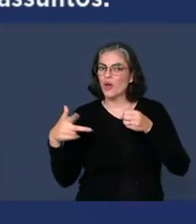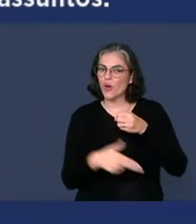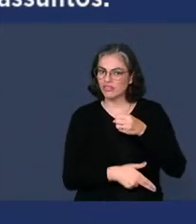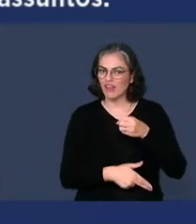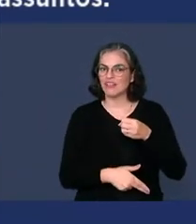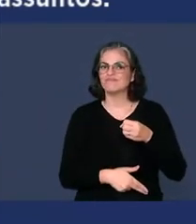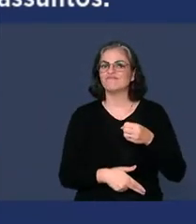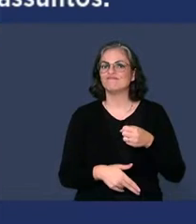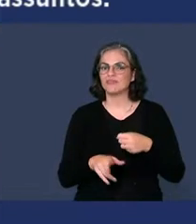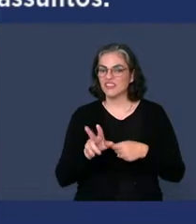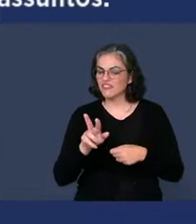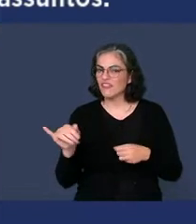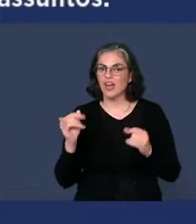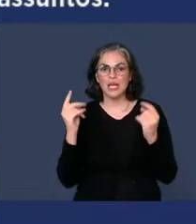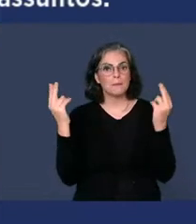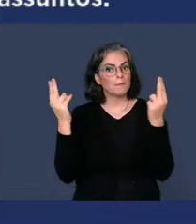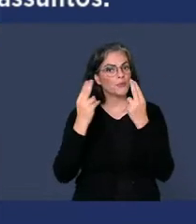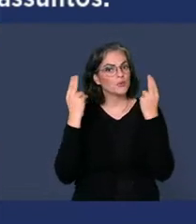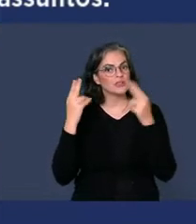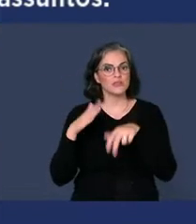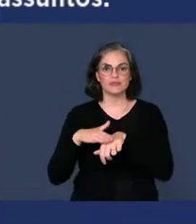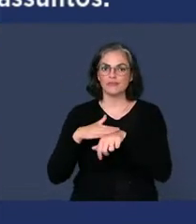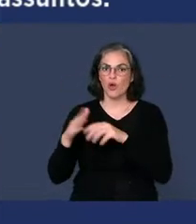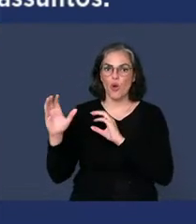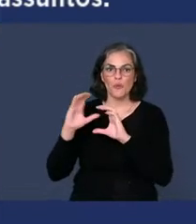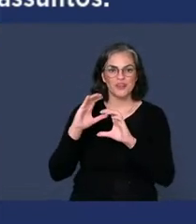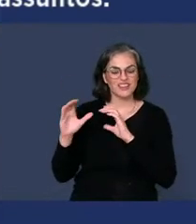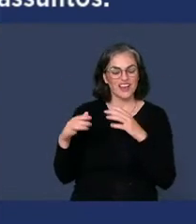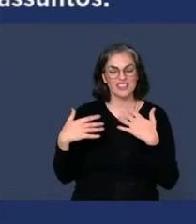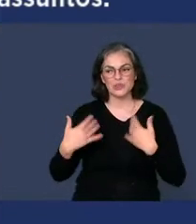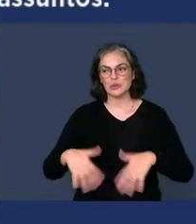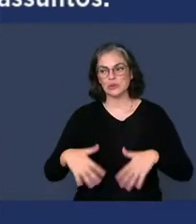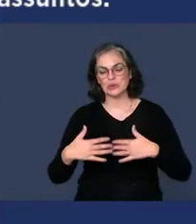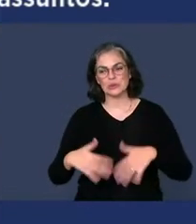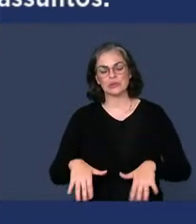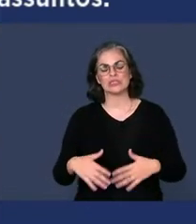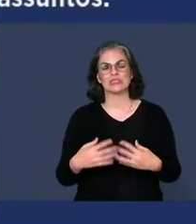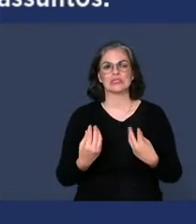CORTADA, SEM CAPACIDADE DE SE COMUNICAR COM SEUS PARENTES AQUI NO BRASIL. ENTÃO É MUITO LAMENTÁVEL QUE NÓS